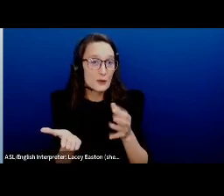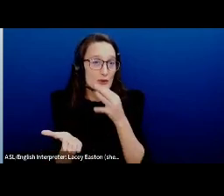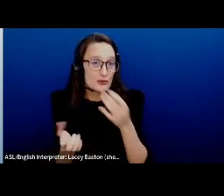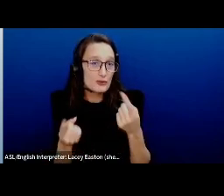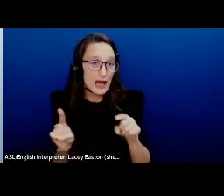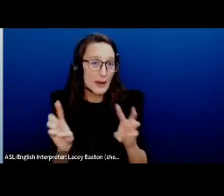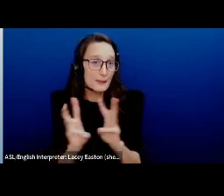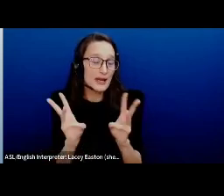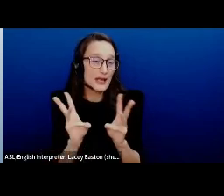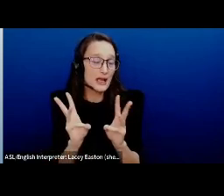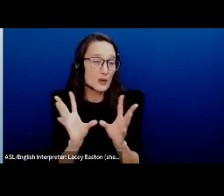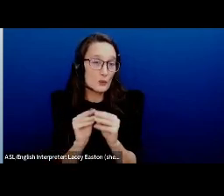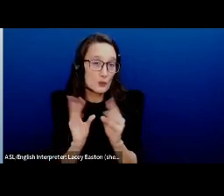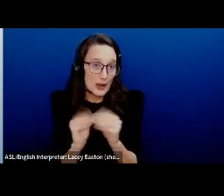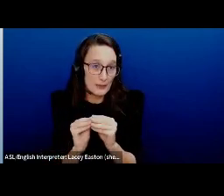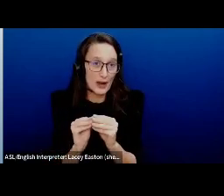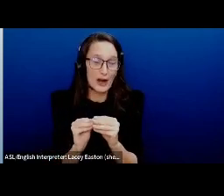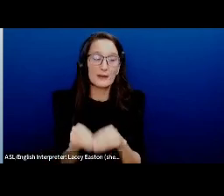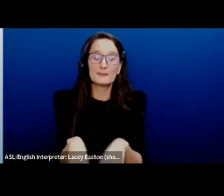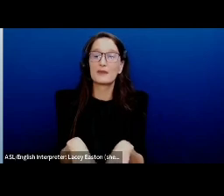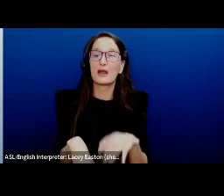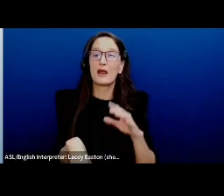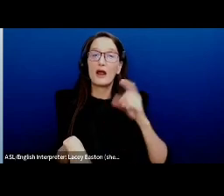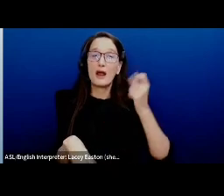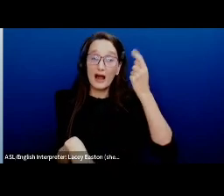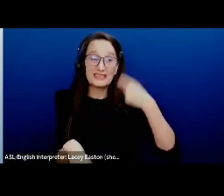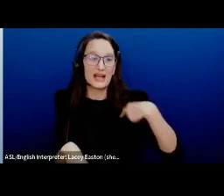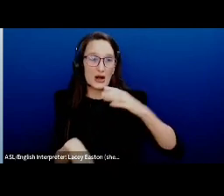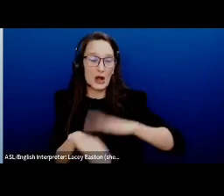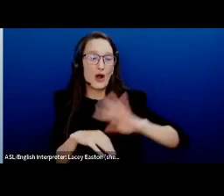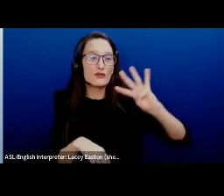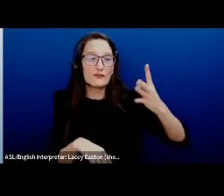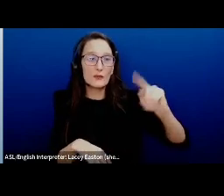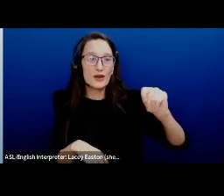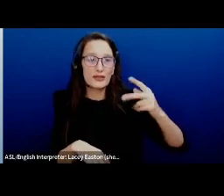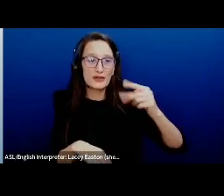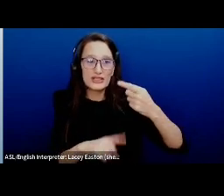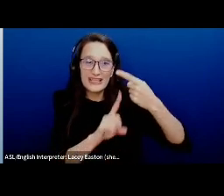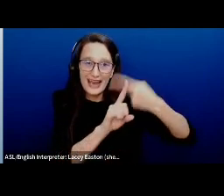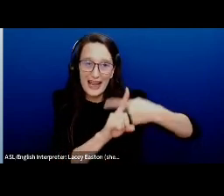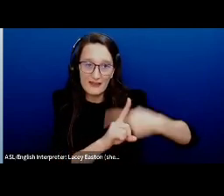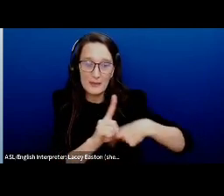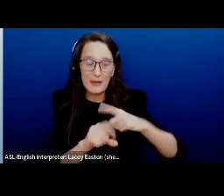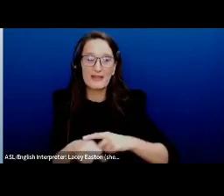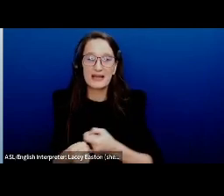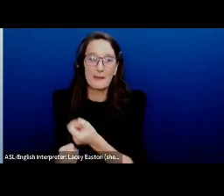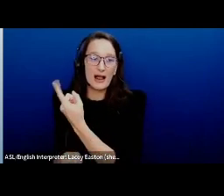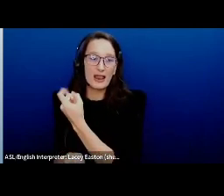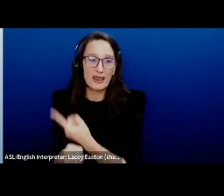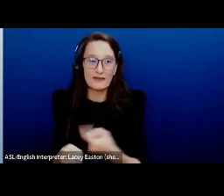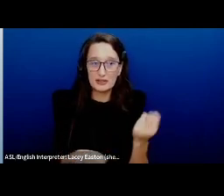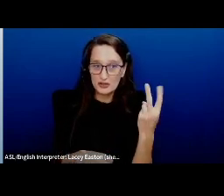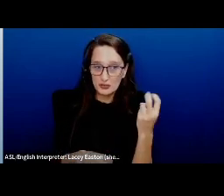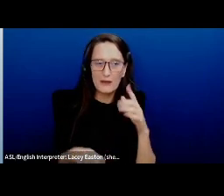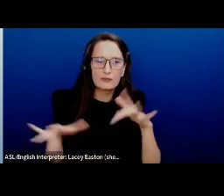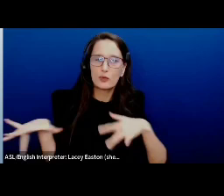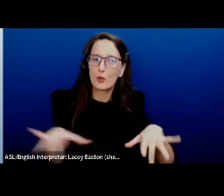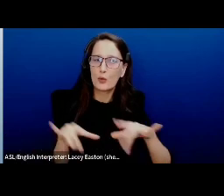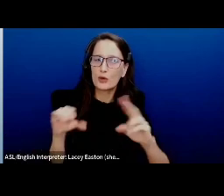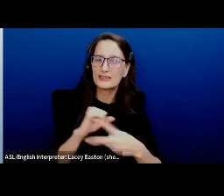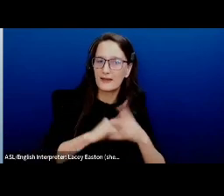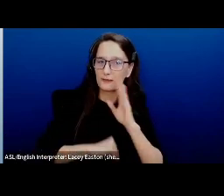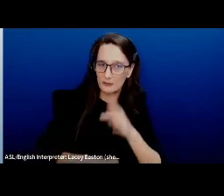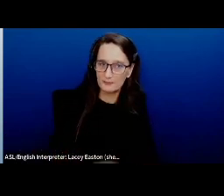estos son el cuarto jueves del mes de 11 a 12 y se graban.